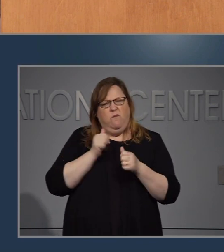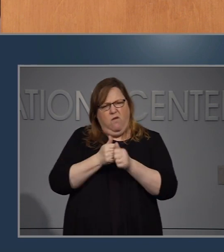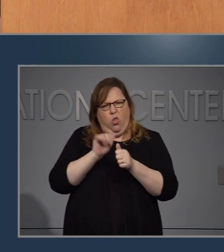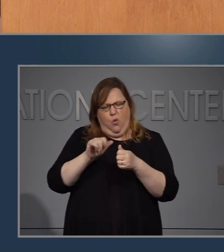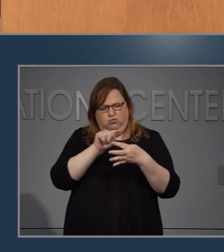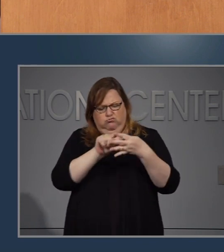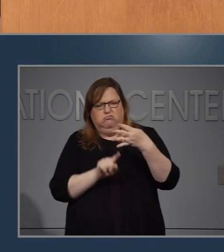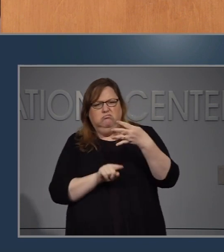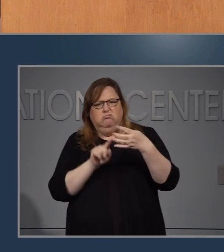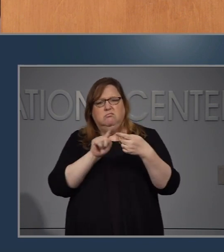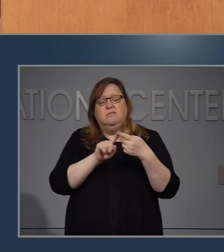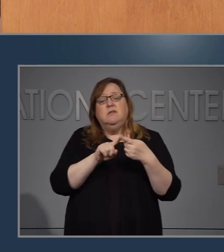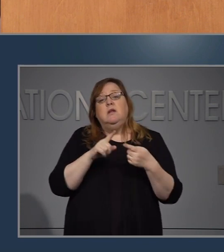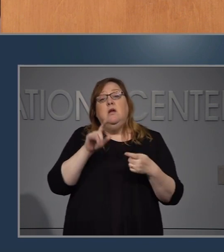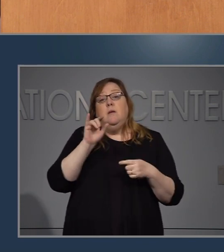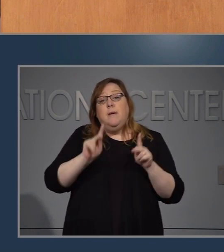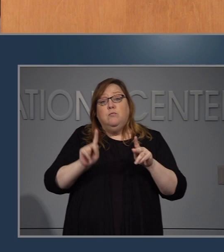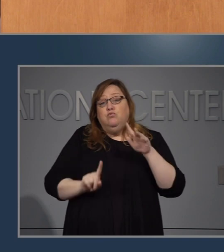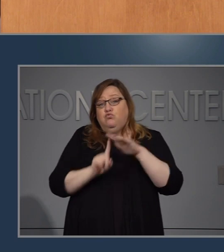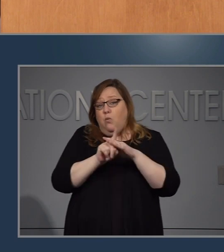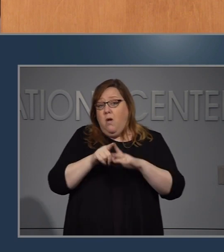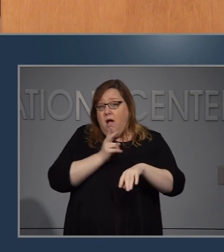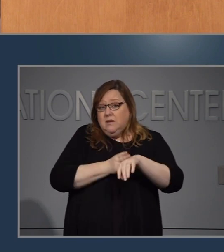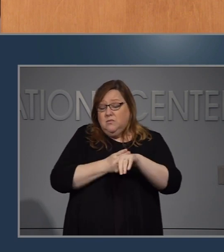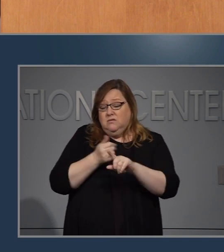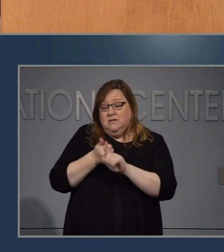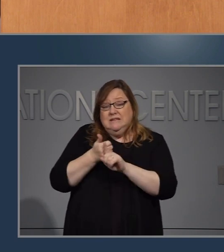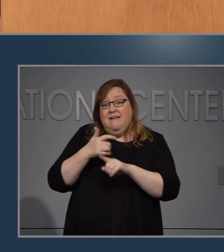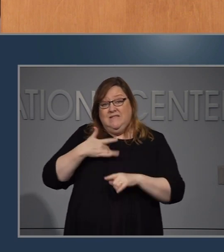casos confirmados por laboratorio, pruebas positivas como porcentaje del total de